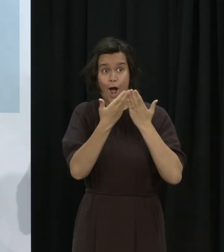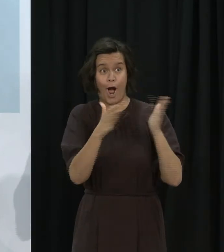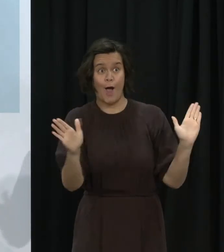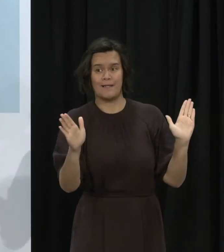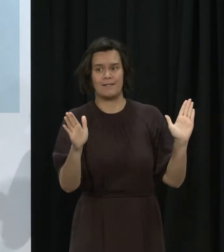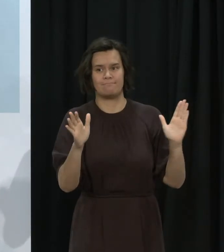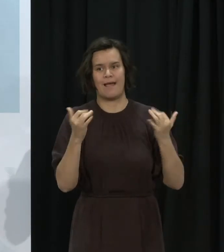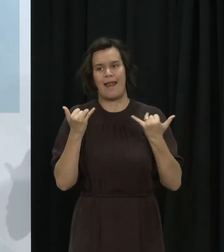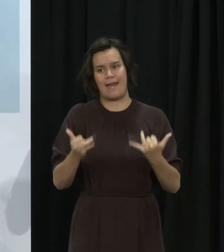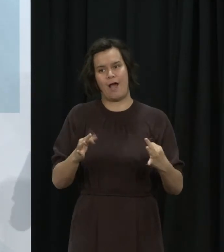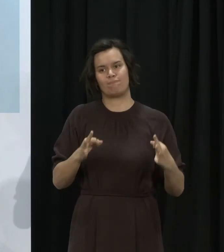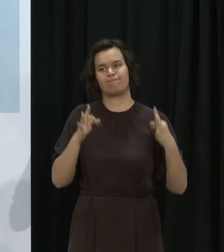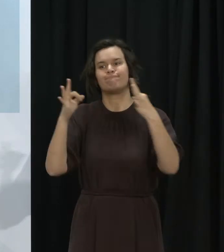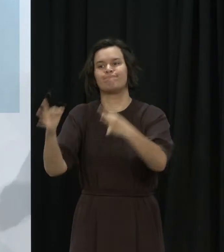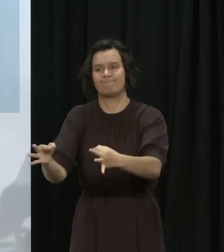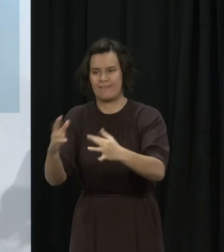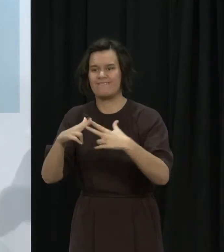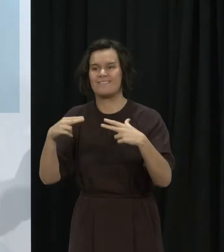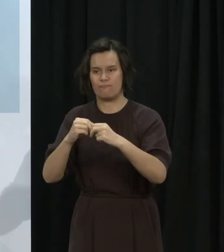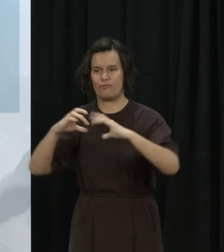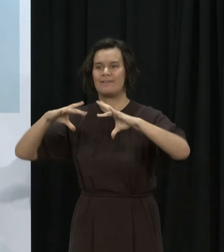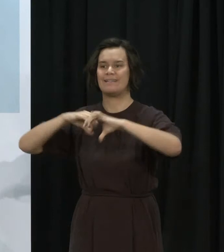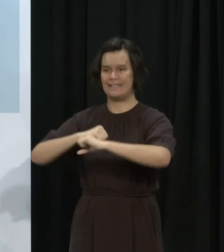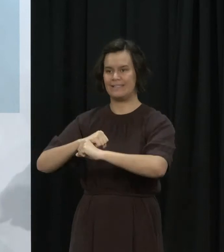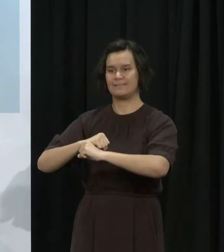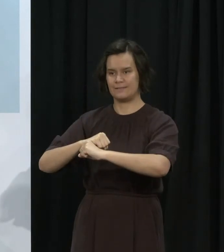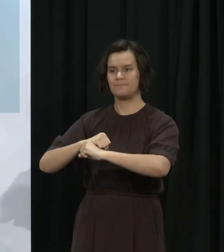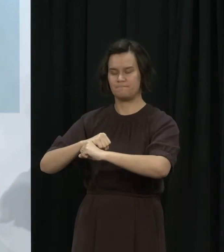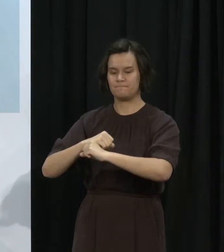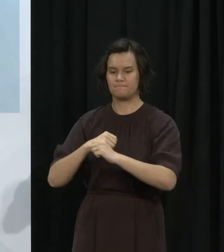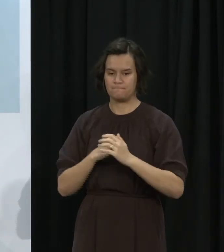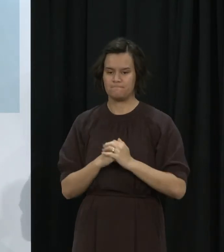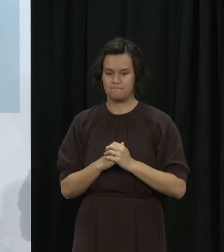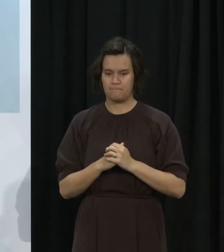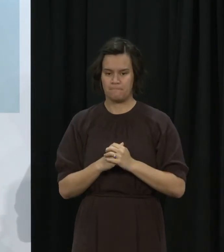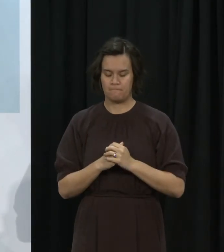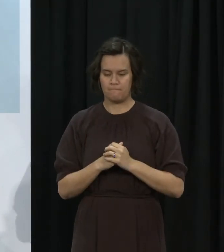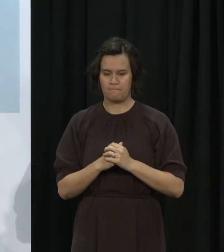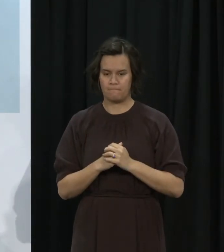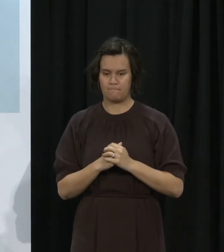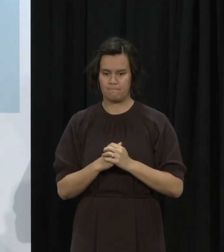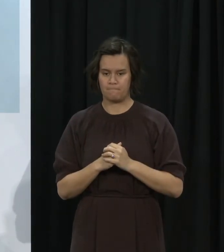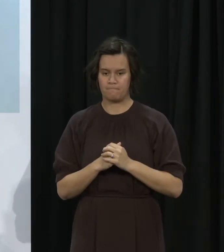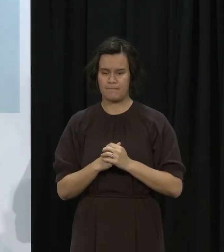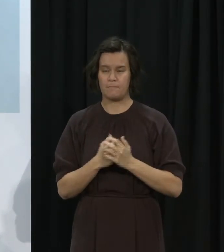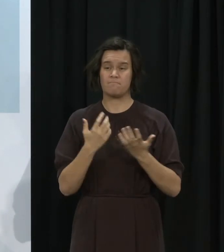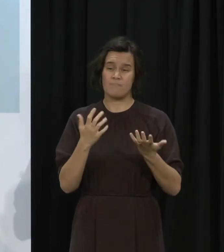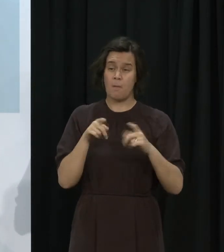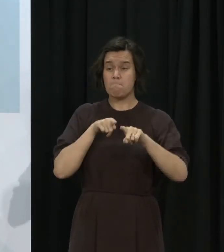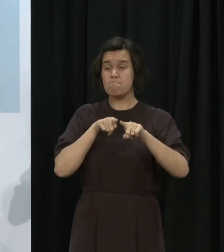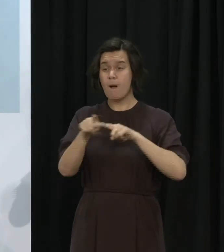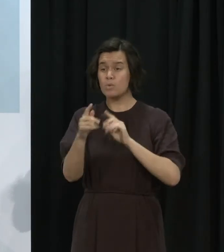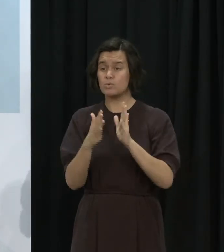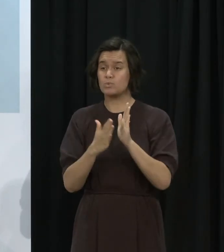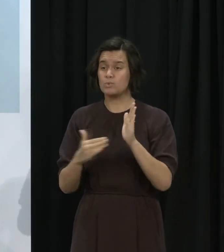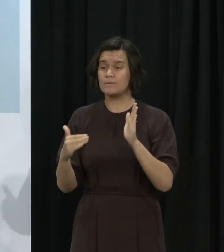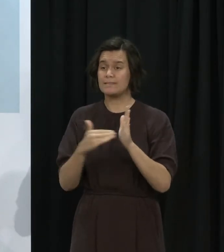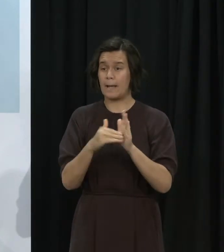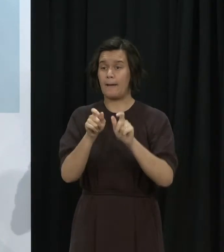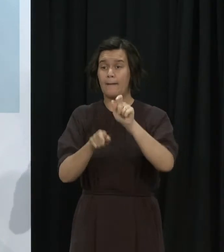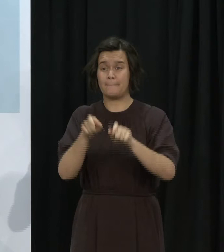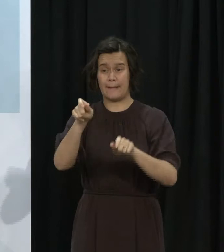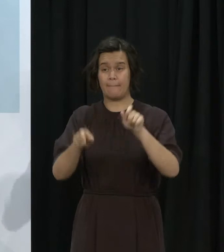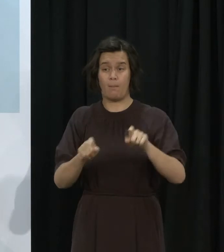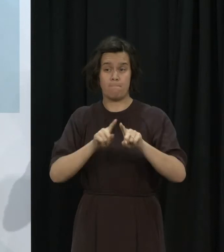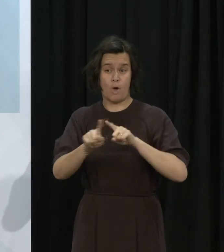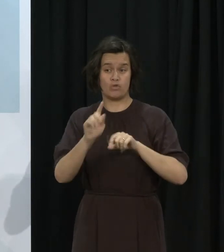te whakanui te whakaputanga o.